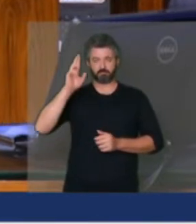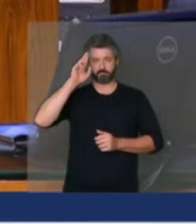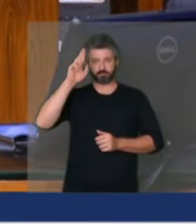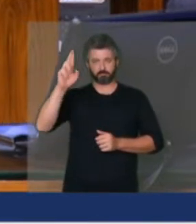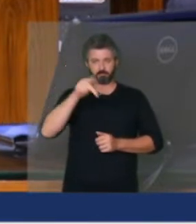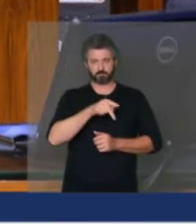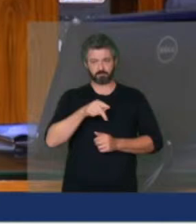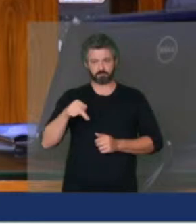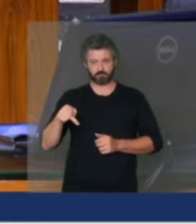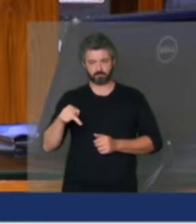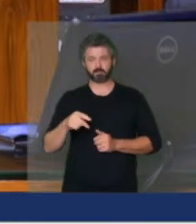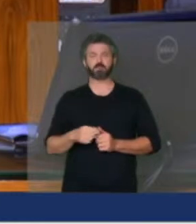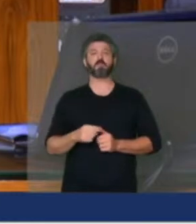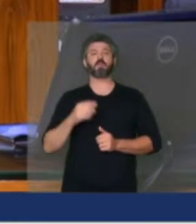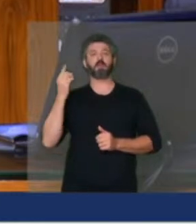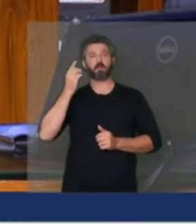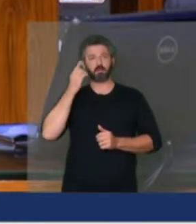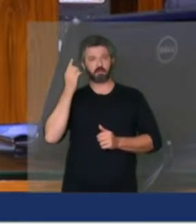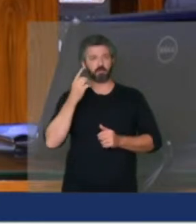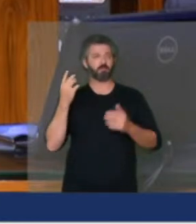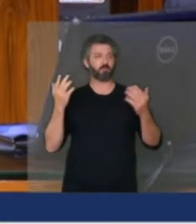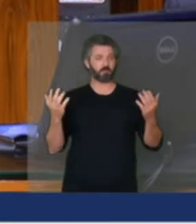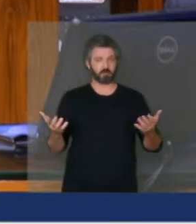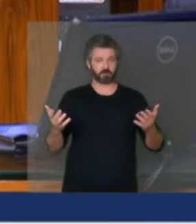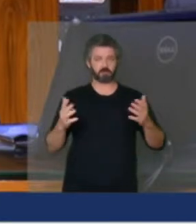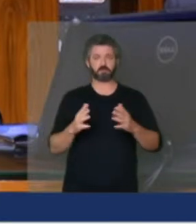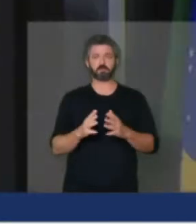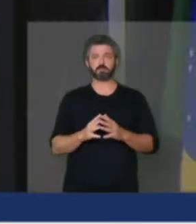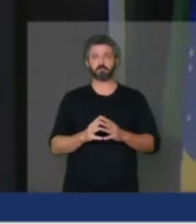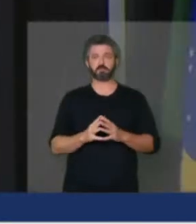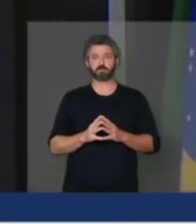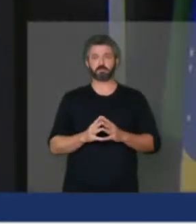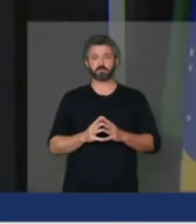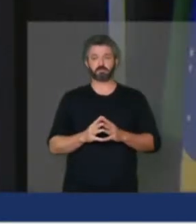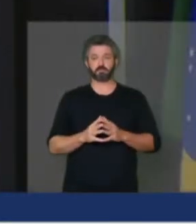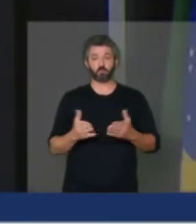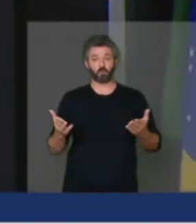SENHORES PARLAMENTARES HOJE REALMENTE É UM DIA DE MUITA ALEGRIA PARA O MUNICIPALISMO